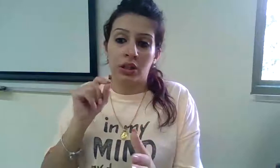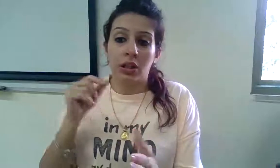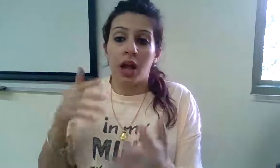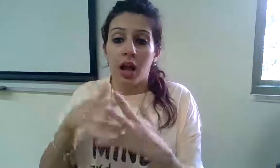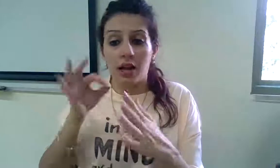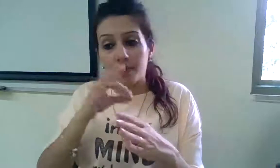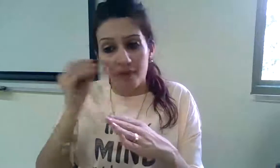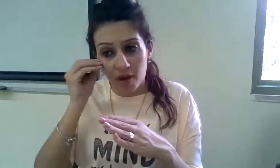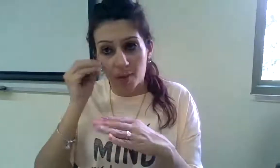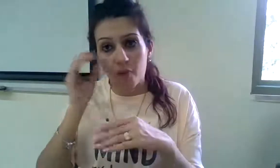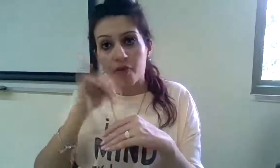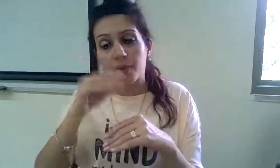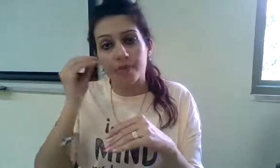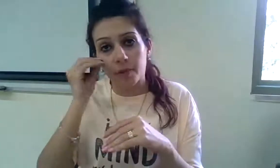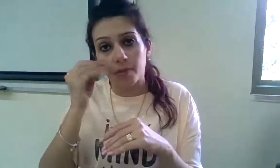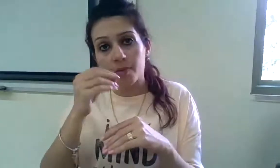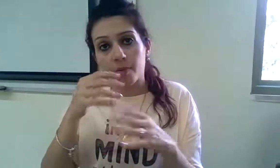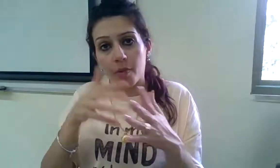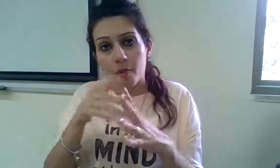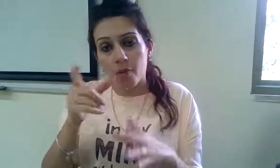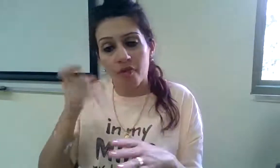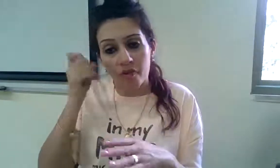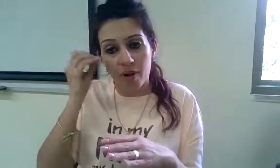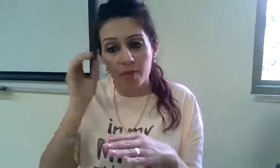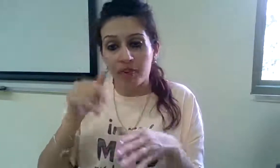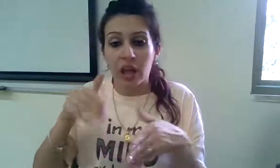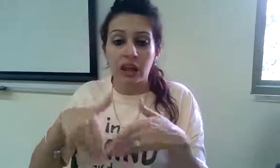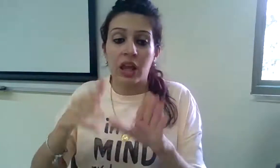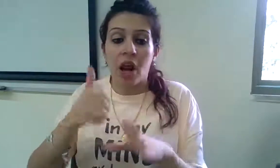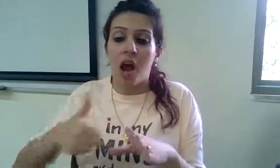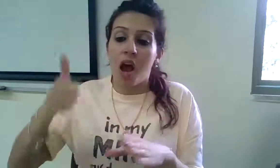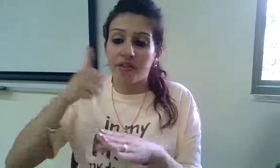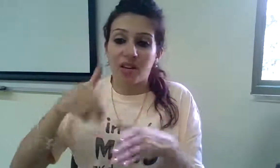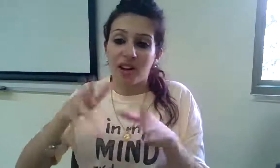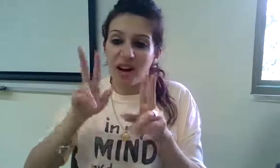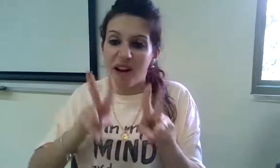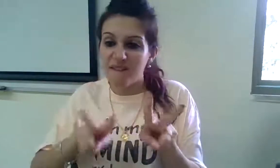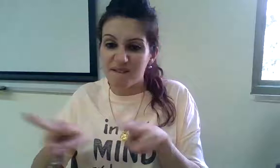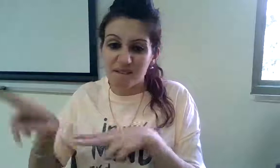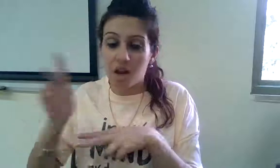في الصف الدراسي ويقومون به في المنزل أو العكس